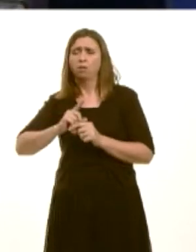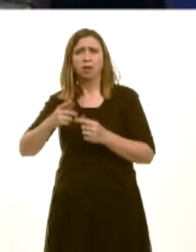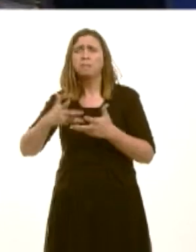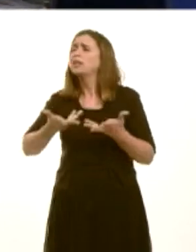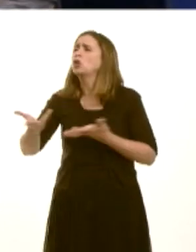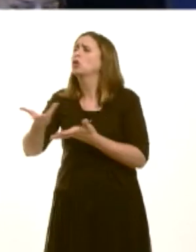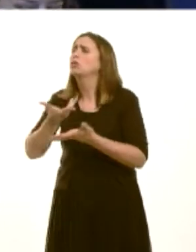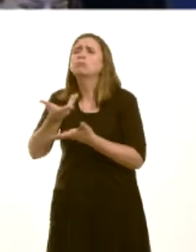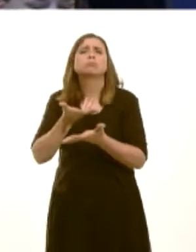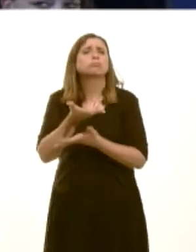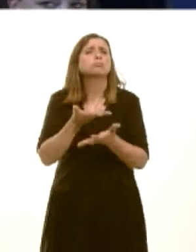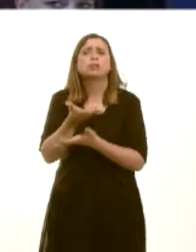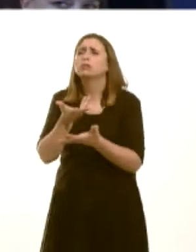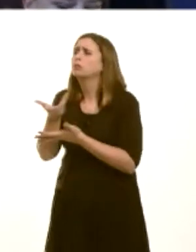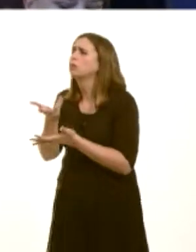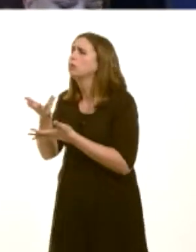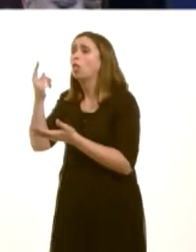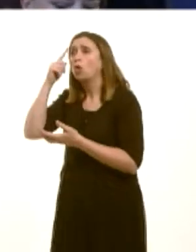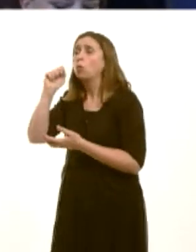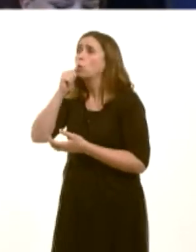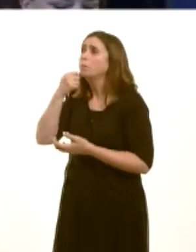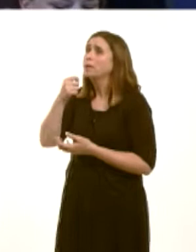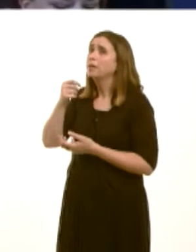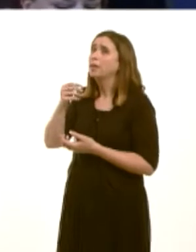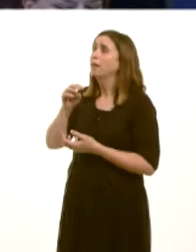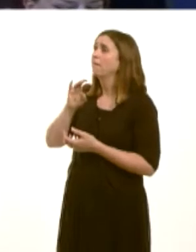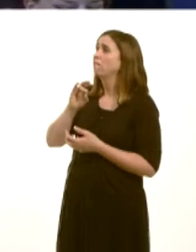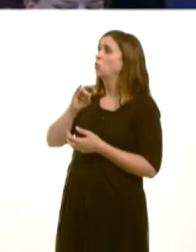o 25 y cant. Felly, roedd setlo am 8 y cant yn siomedig iawn. Aeth nifer o aelodauír